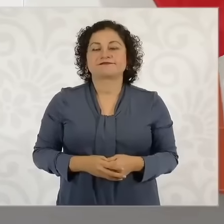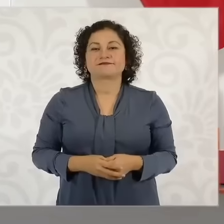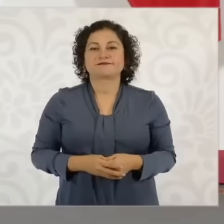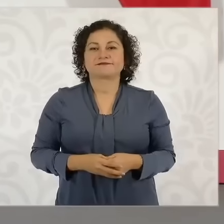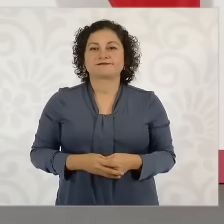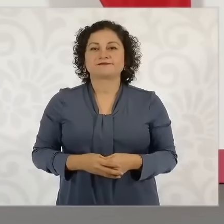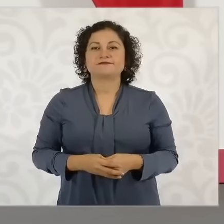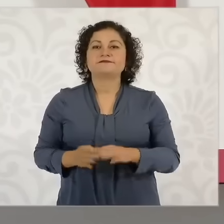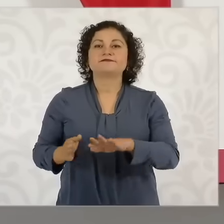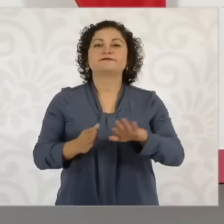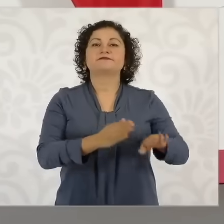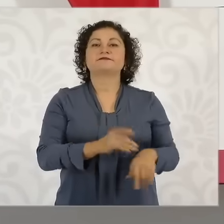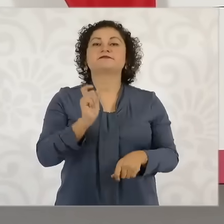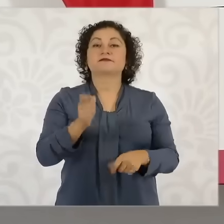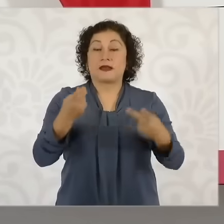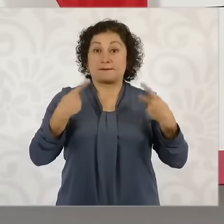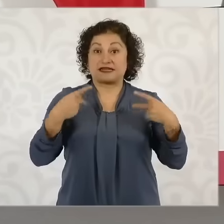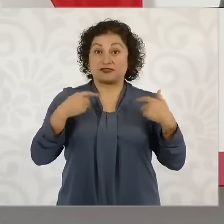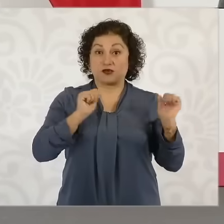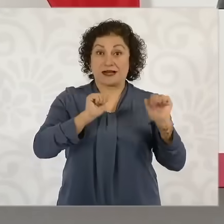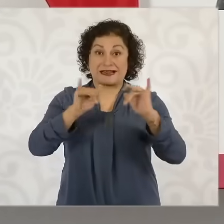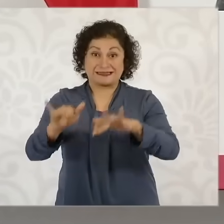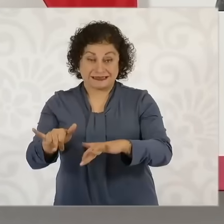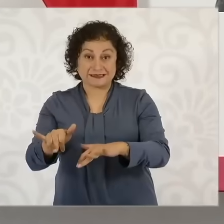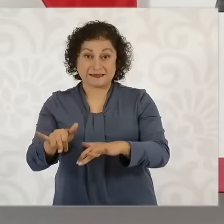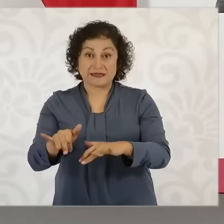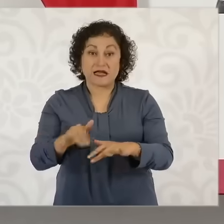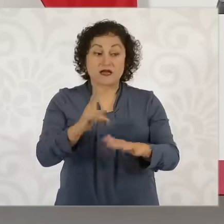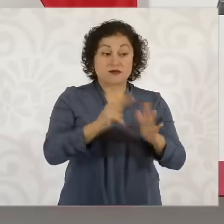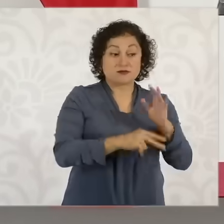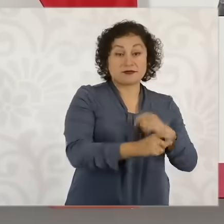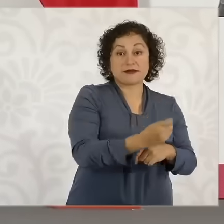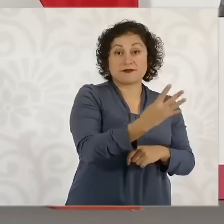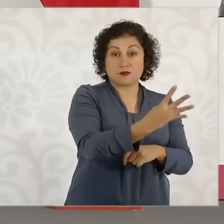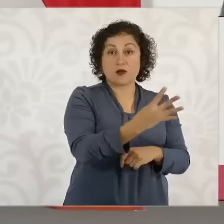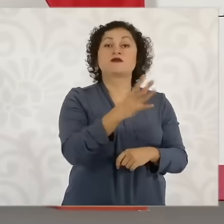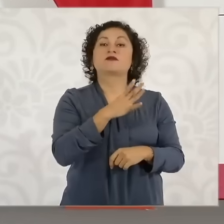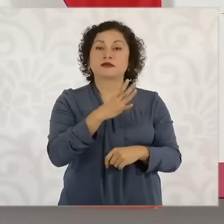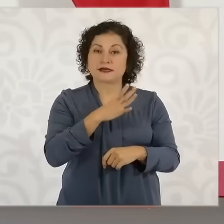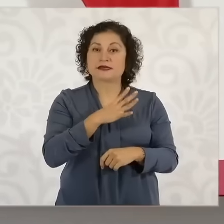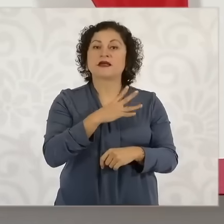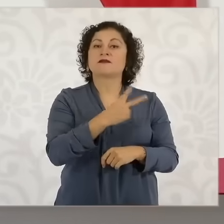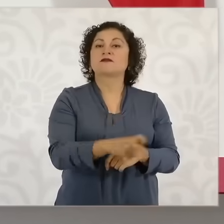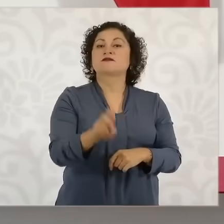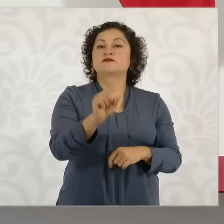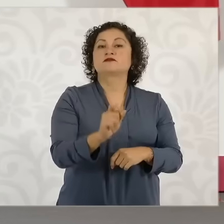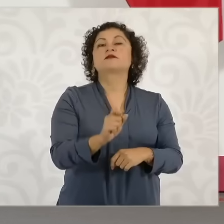pasajeros transportados totales en el primer semestre del 2024 habíamos movido 222,000.